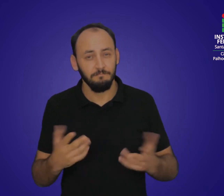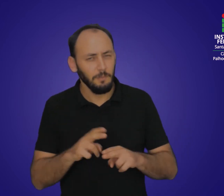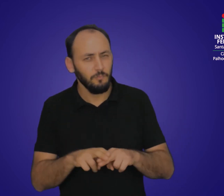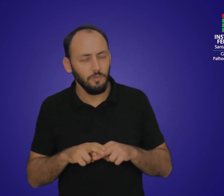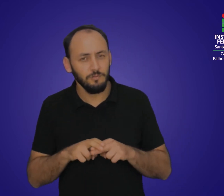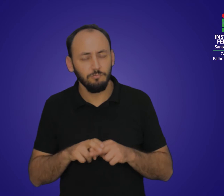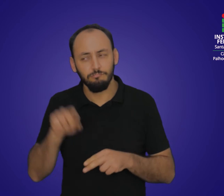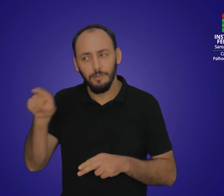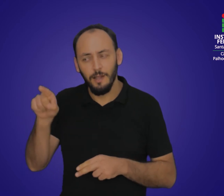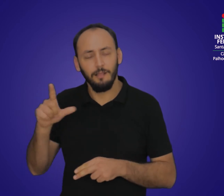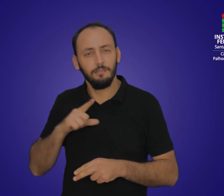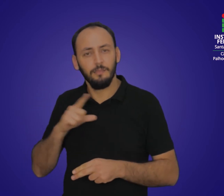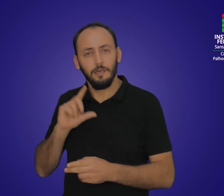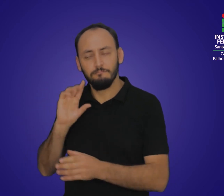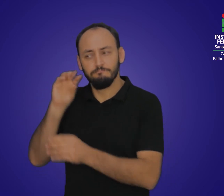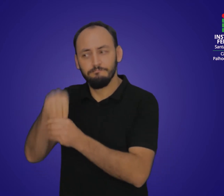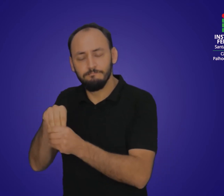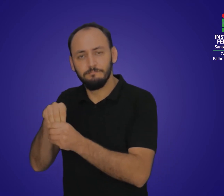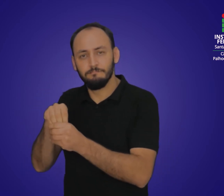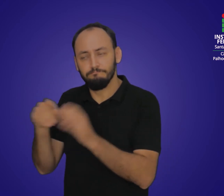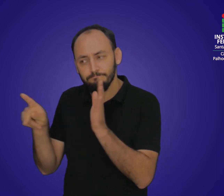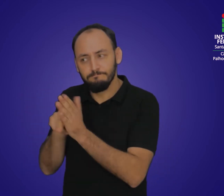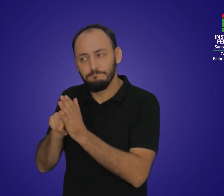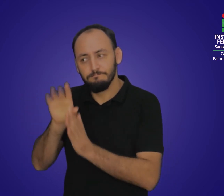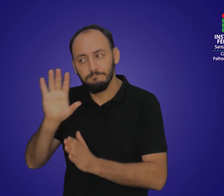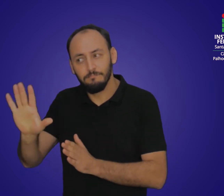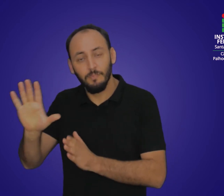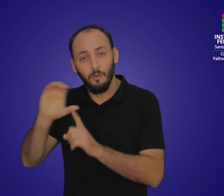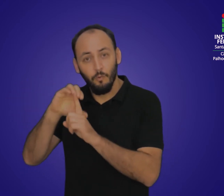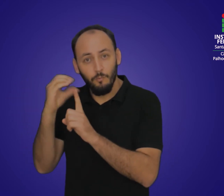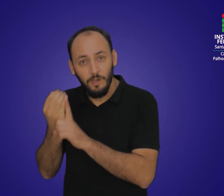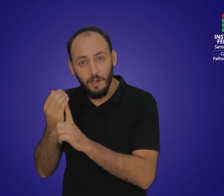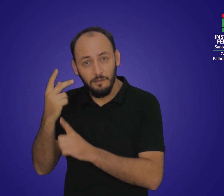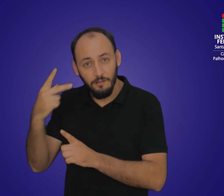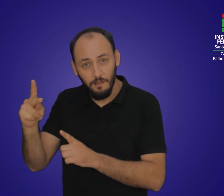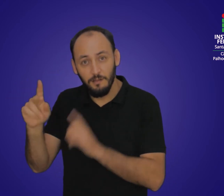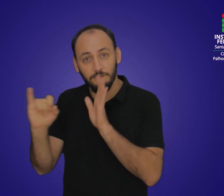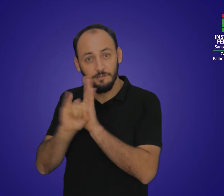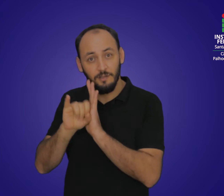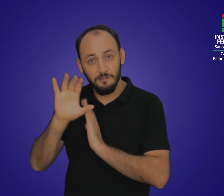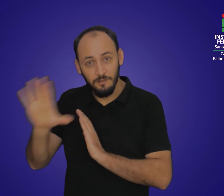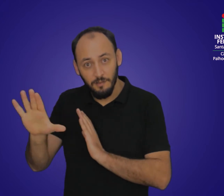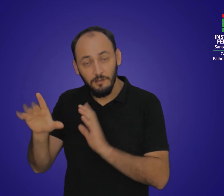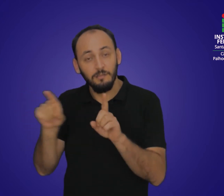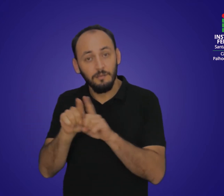Por esse motivo ela está inserida em sua própria comunidade na qual se identifica.